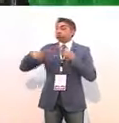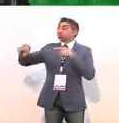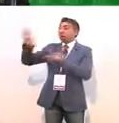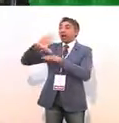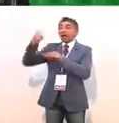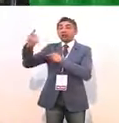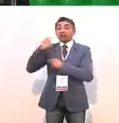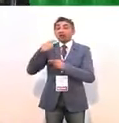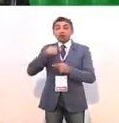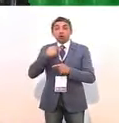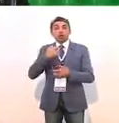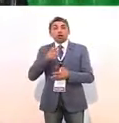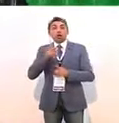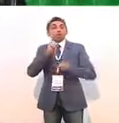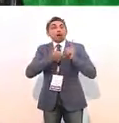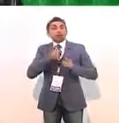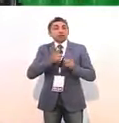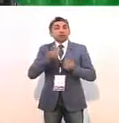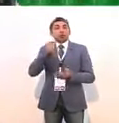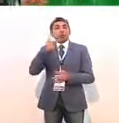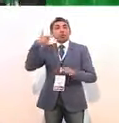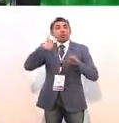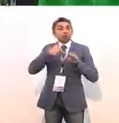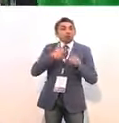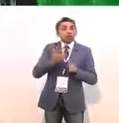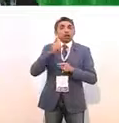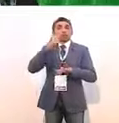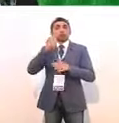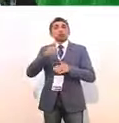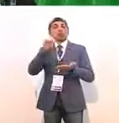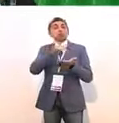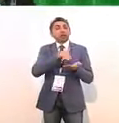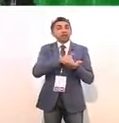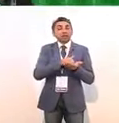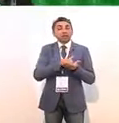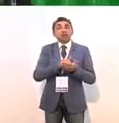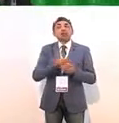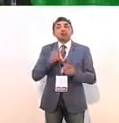dei banchieri io dico che bisogna stare un po’ nelle cucine delle Feste dell’Unità